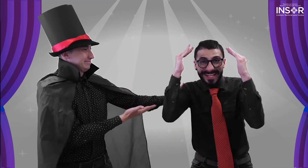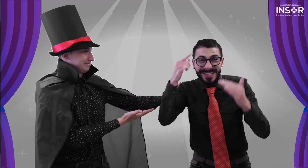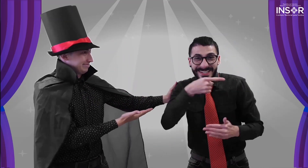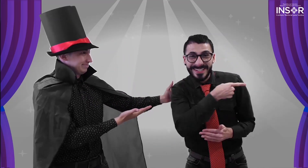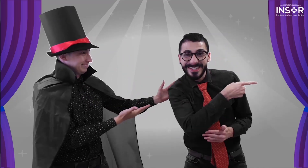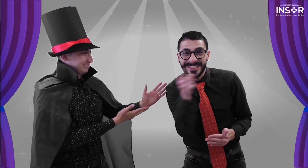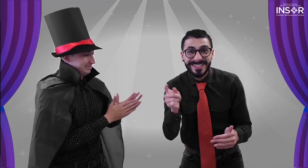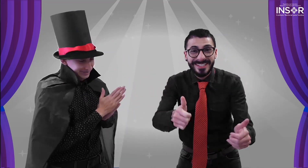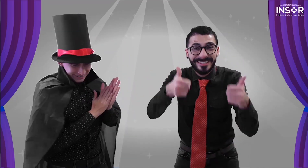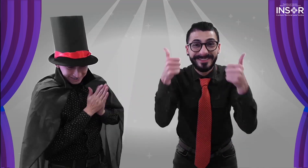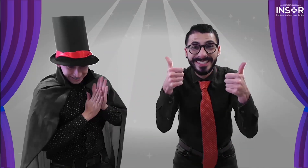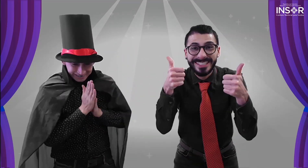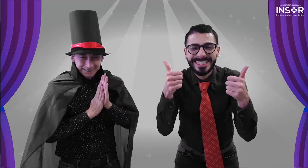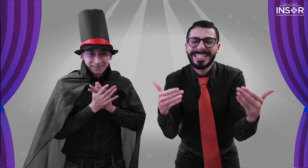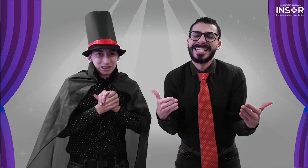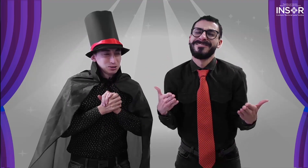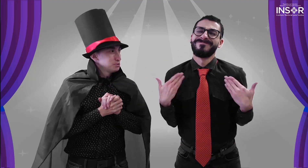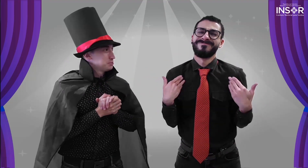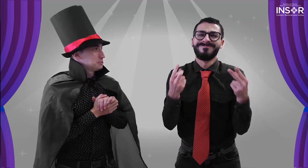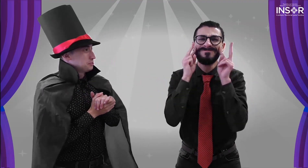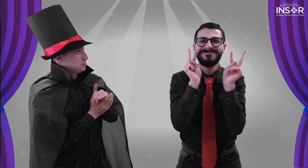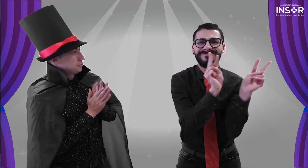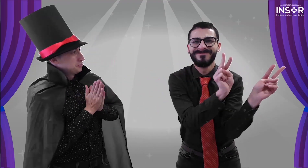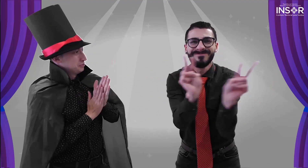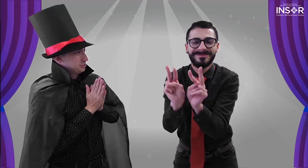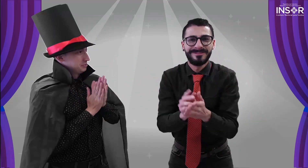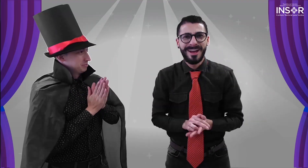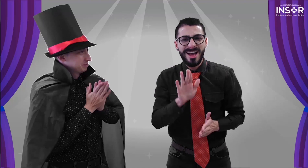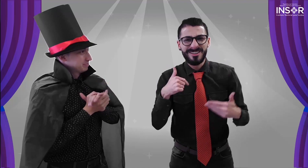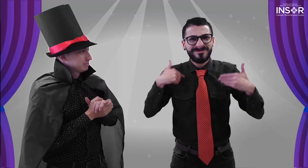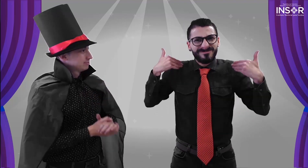¡Hola a todos! ¿Cómo están? ¡Bien? Estoy muy contento de verlos.